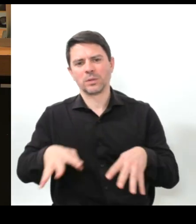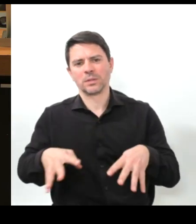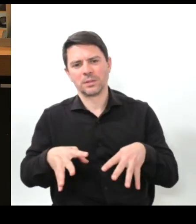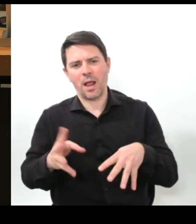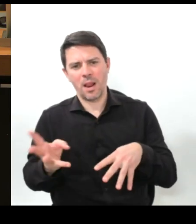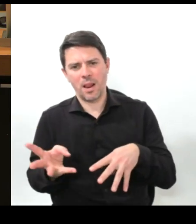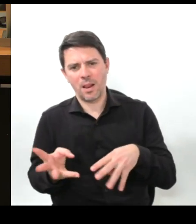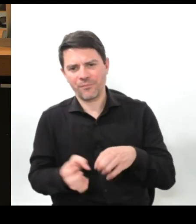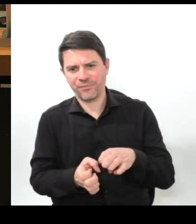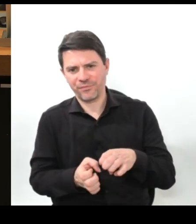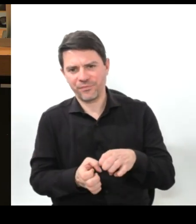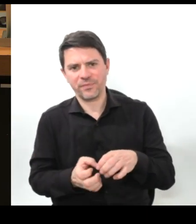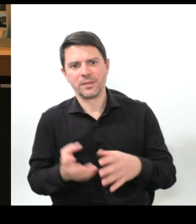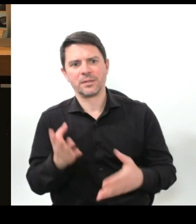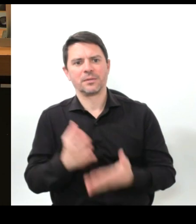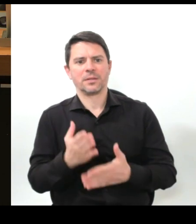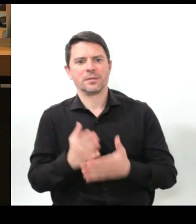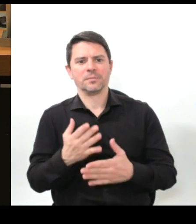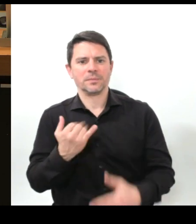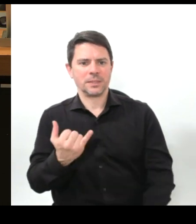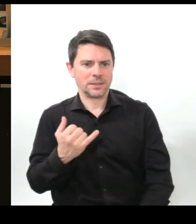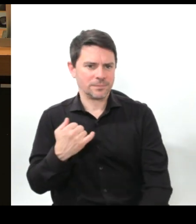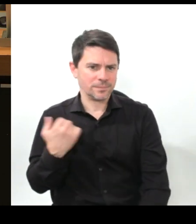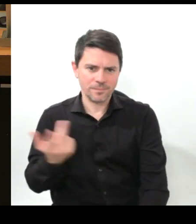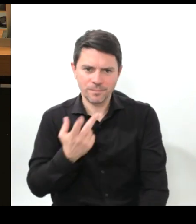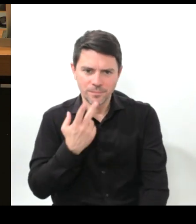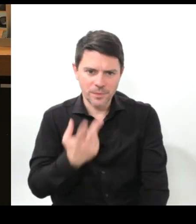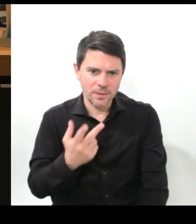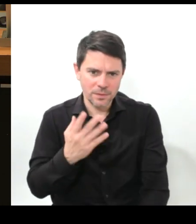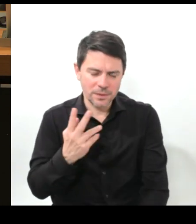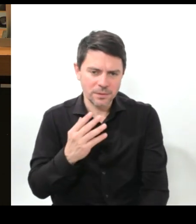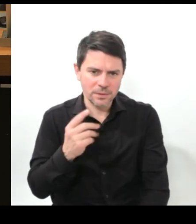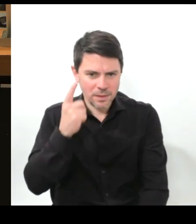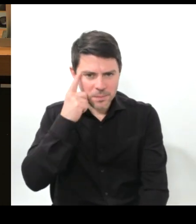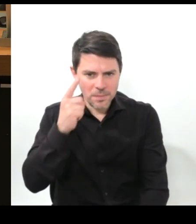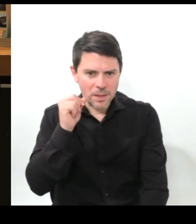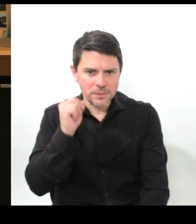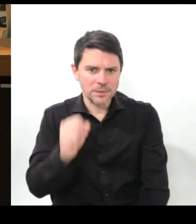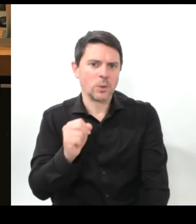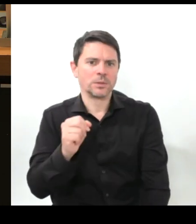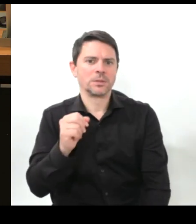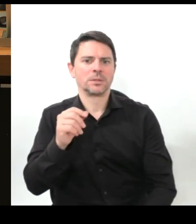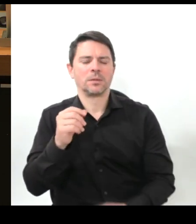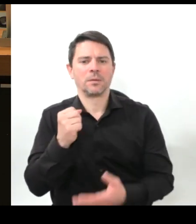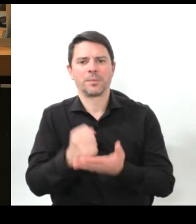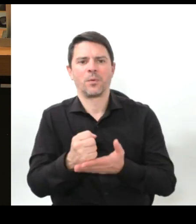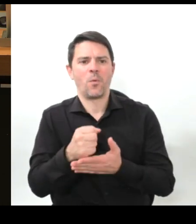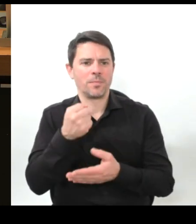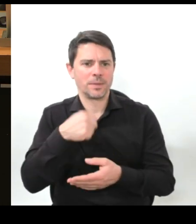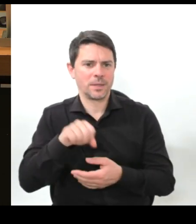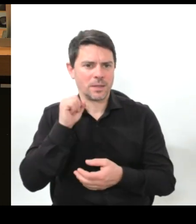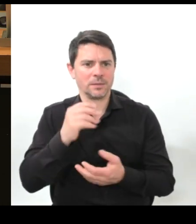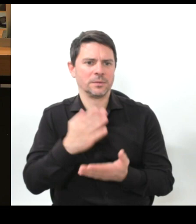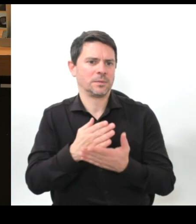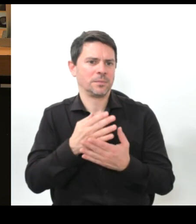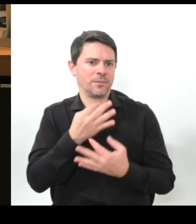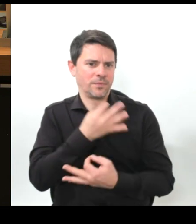Den ersten scheint die Sonne hier nur gut 1.500 Stunden im Jahr, ungefähr 17 % der gesamten Zeit, und sie scheint überwiegend im Sommer.